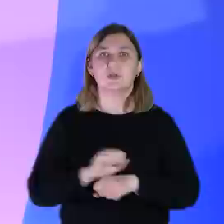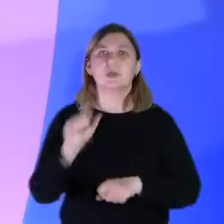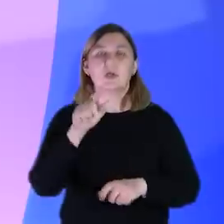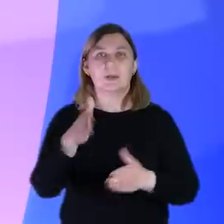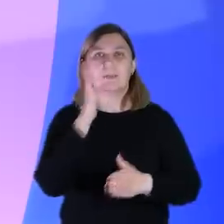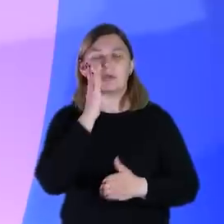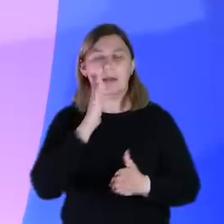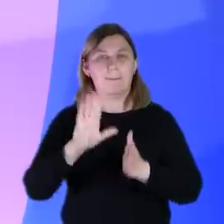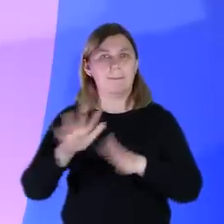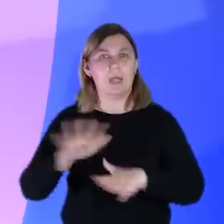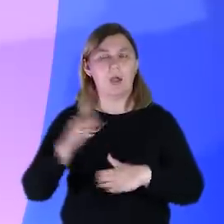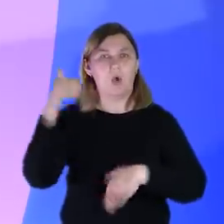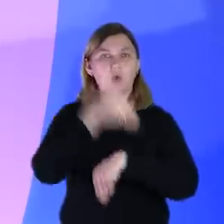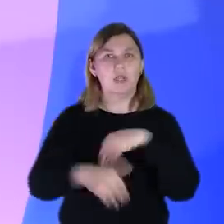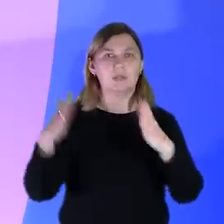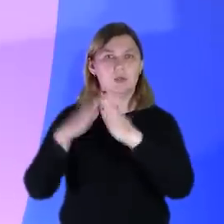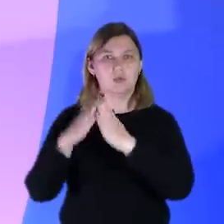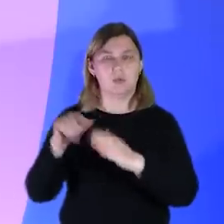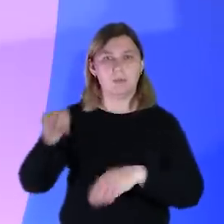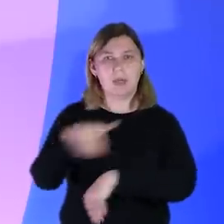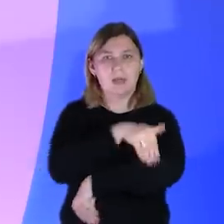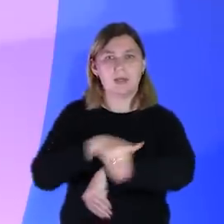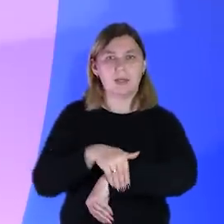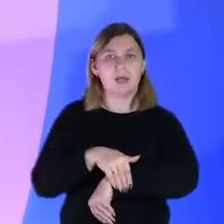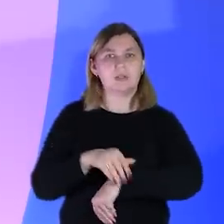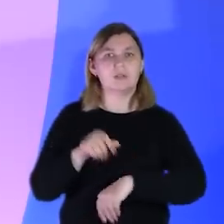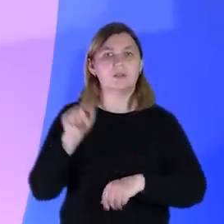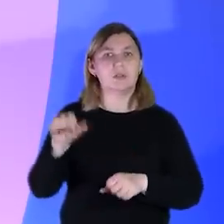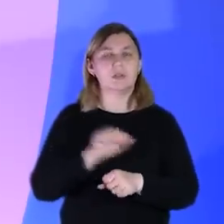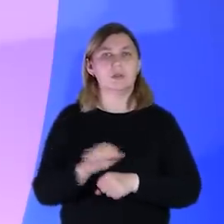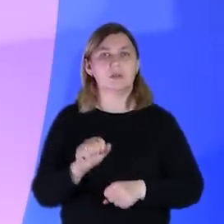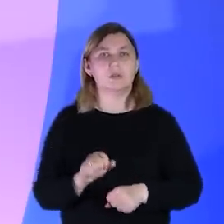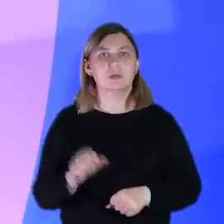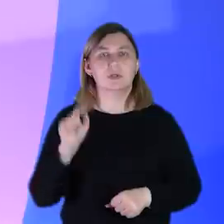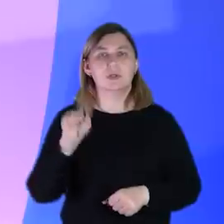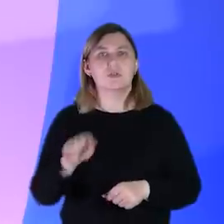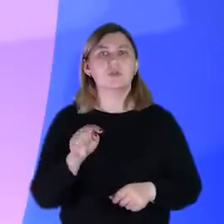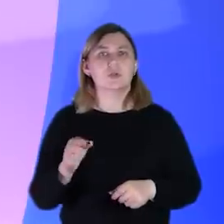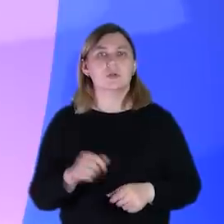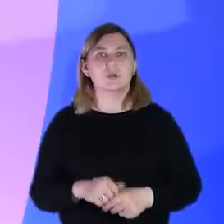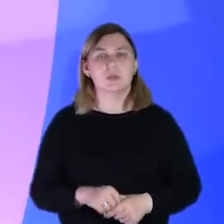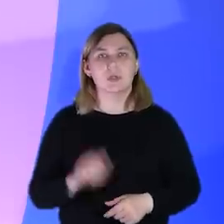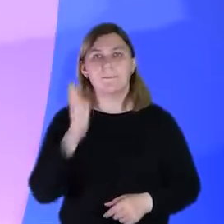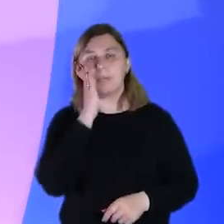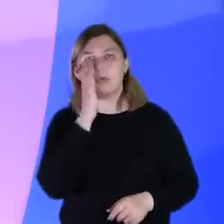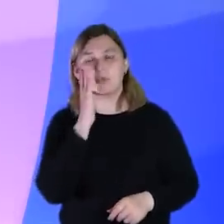miejscowości , - ostatnia chałupa przy granicy... I ci mieszkańcy po prostu